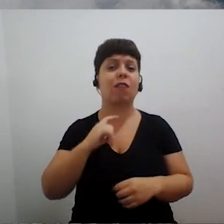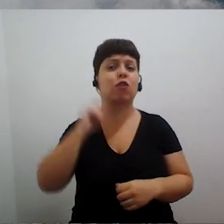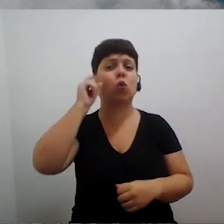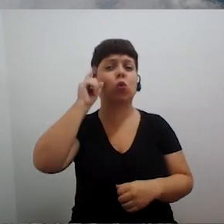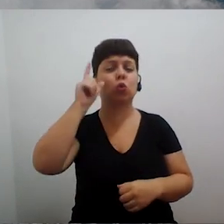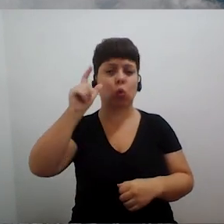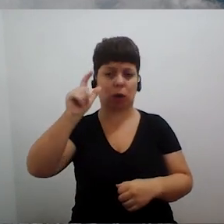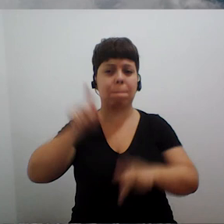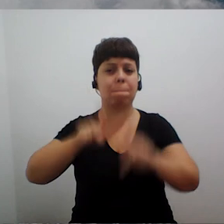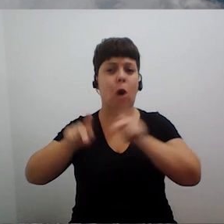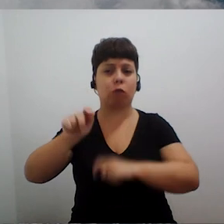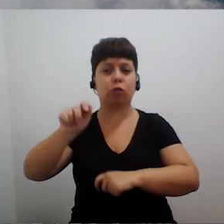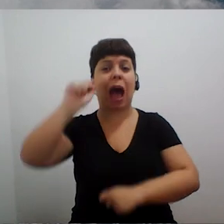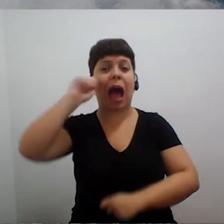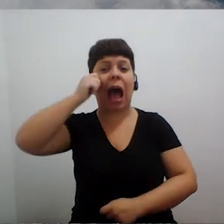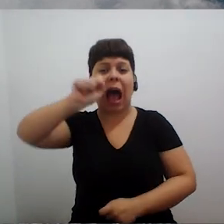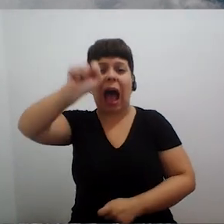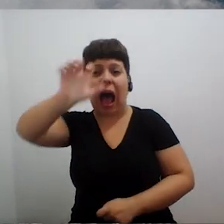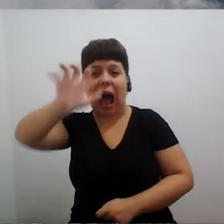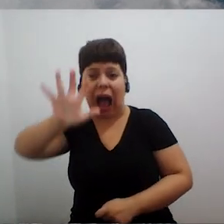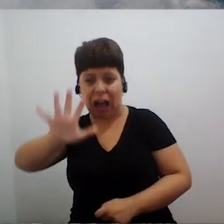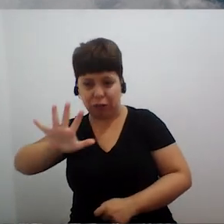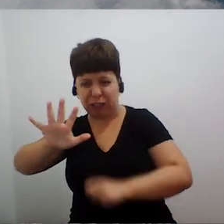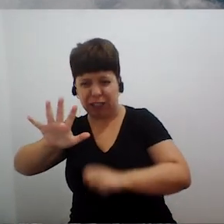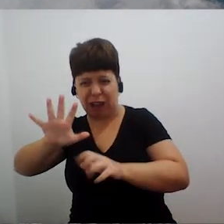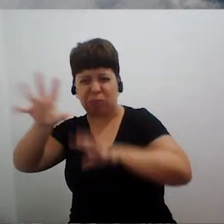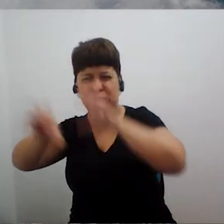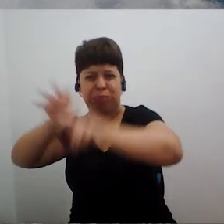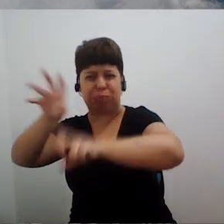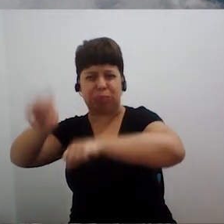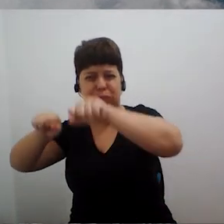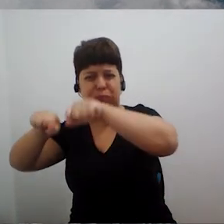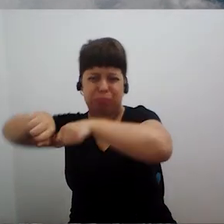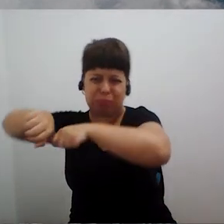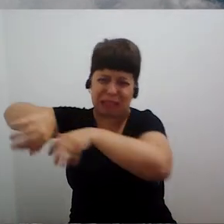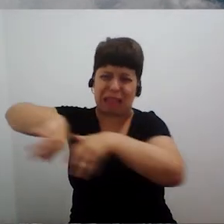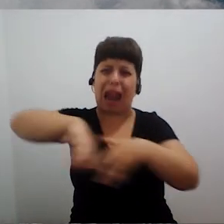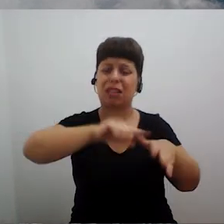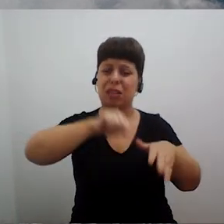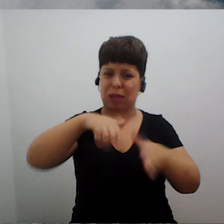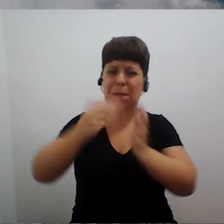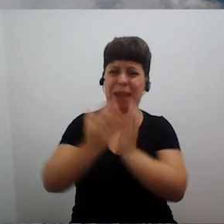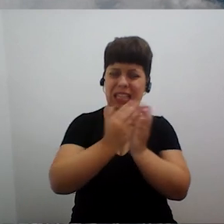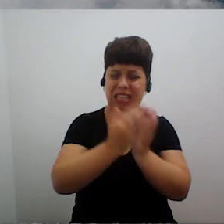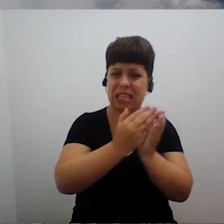povos africanos que foram trazidos para o Brasil nos navios Negreiros através do Oceano Atlântico